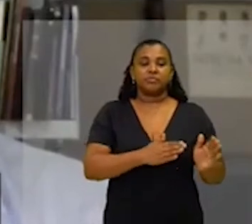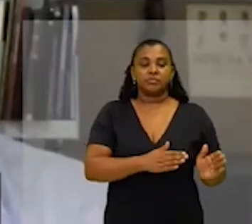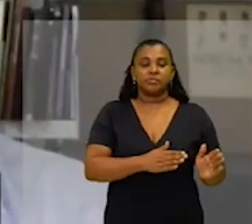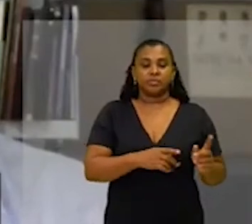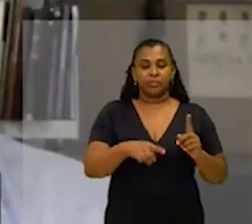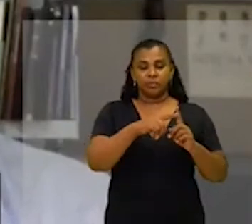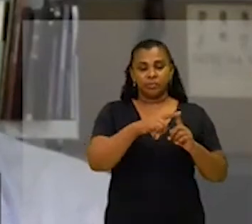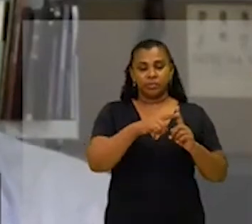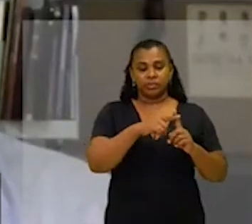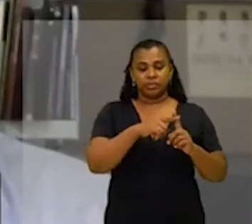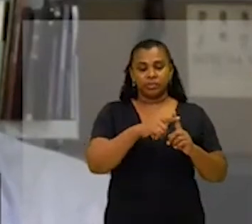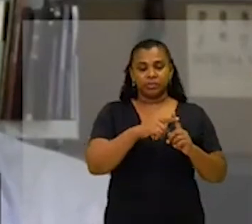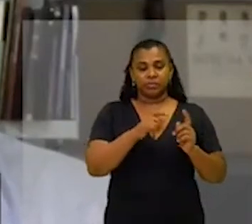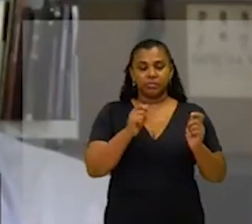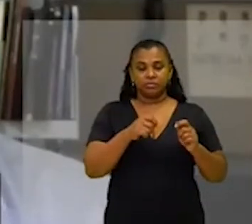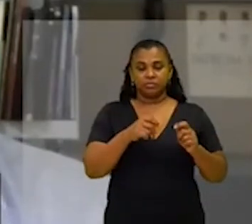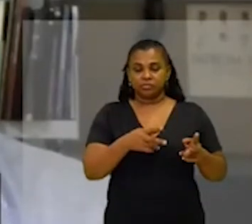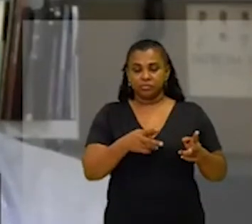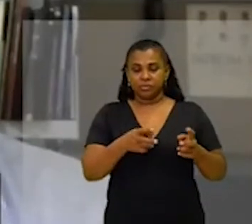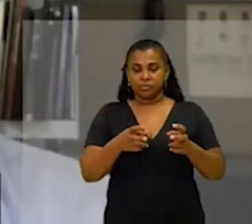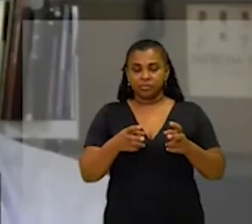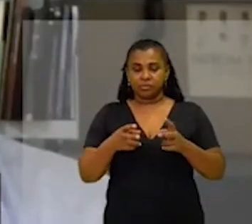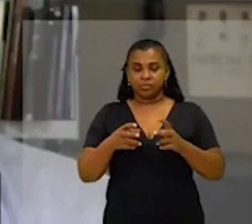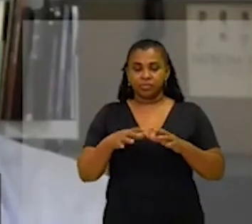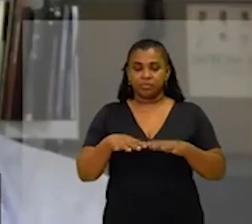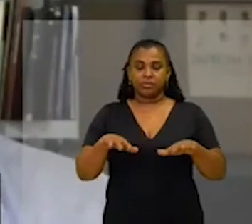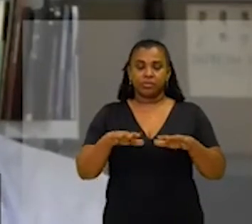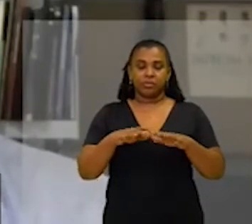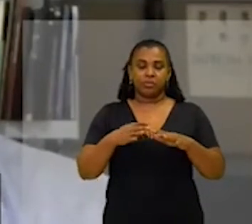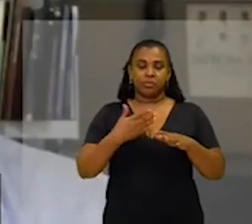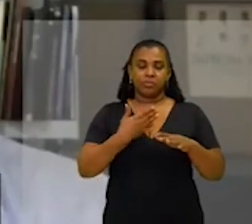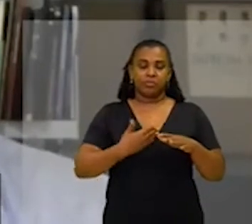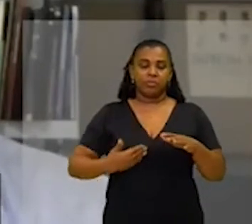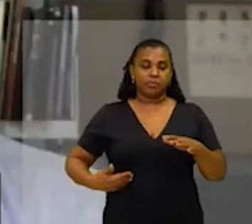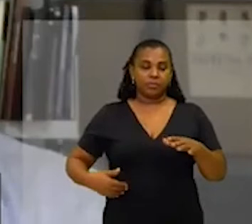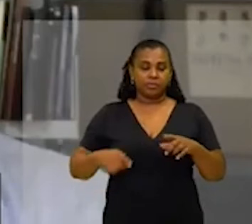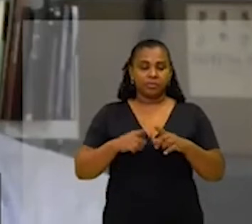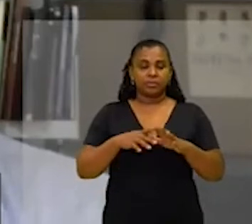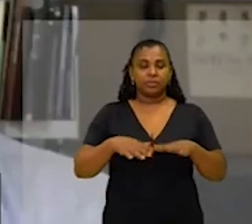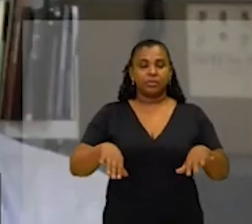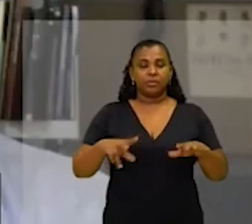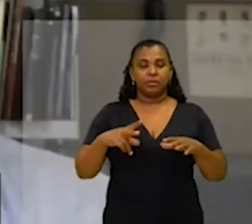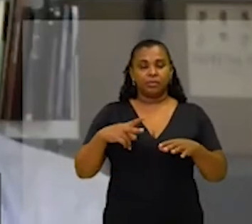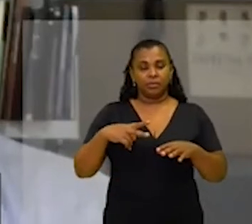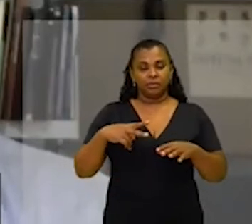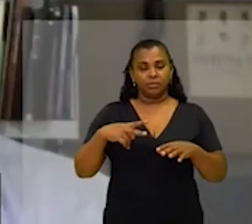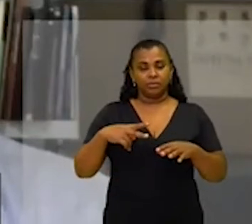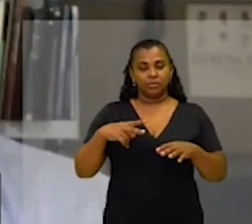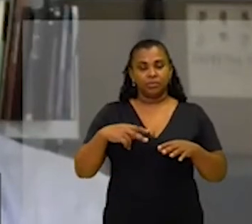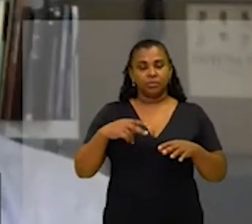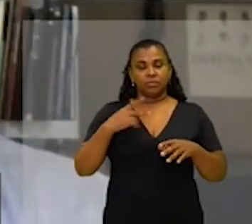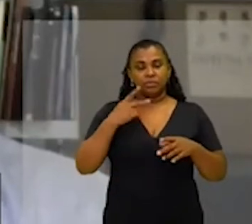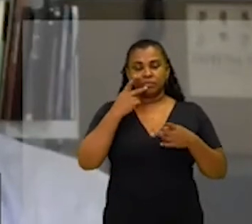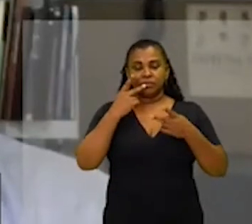órgãos públicos né e mesmo em iniciativas privadas atualmente fala-se muito de idade